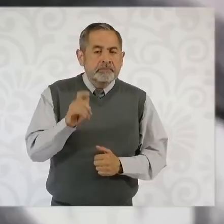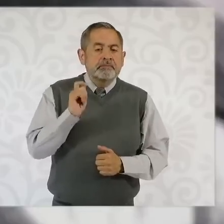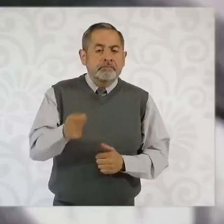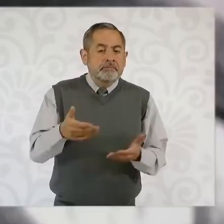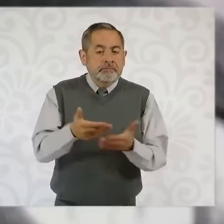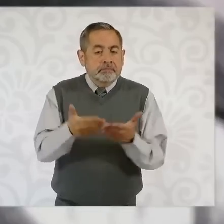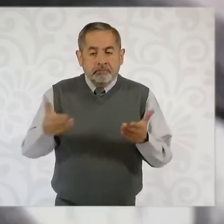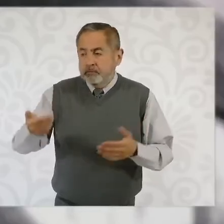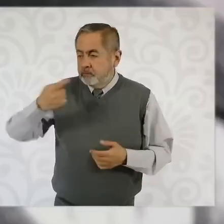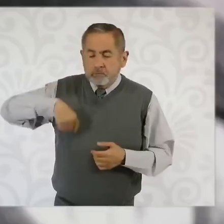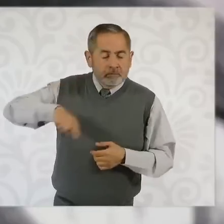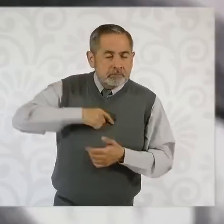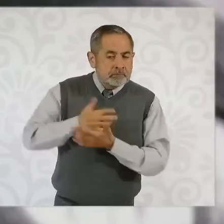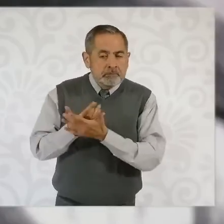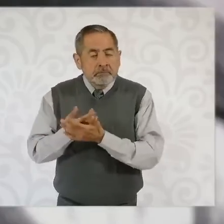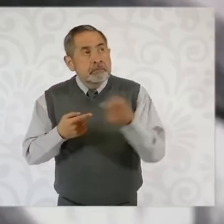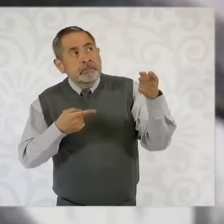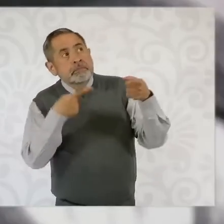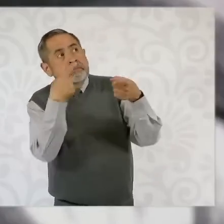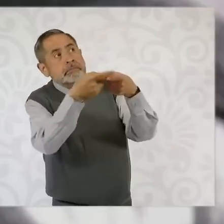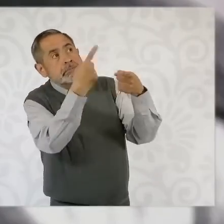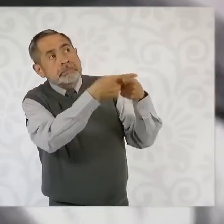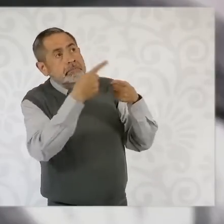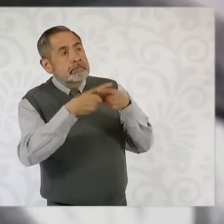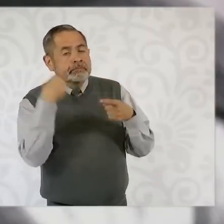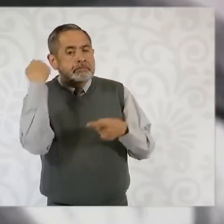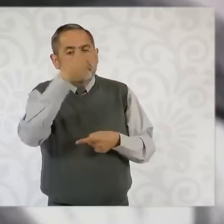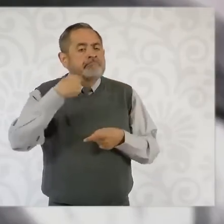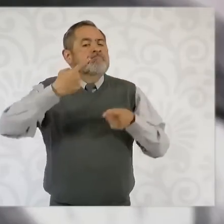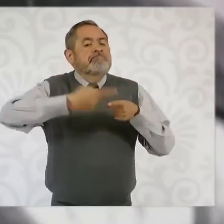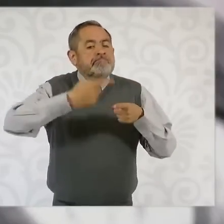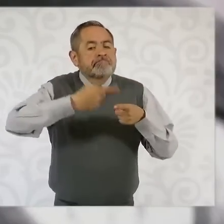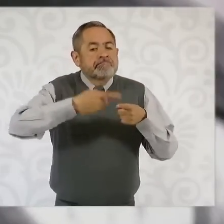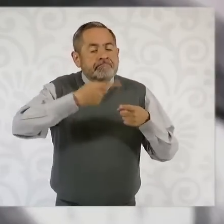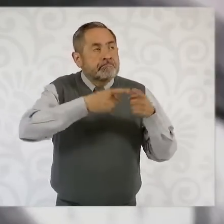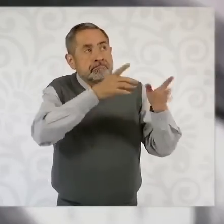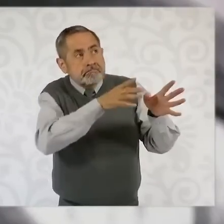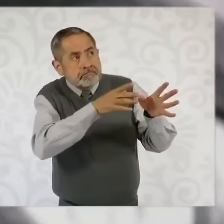esperando quiénes van a nombrar por parte de los Estados Unidos y si estaría encabezando el